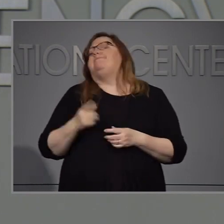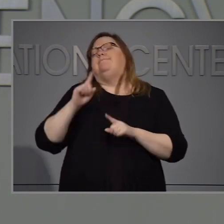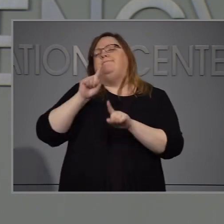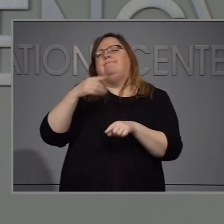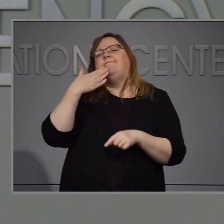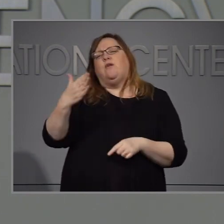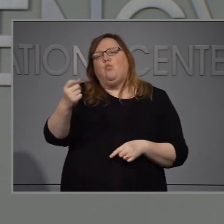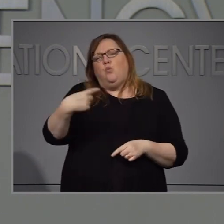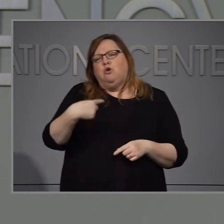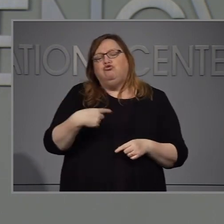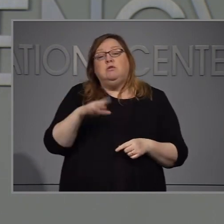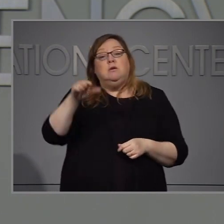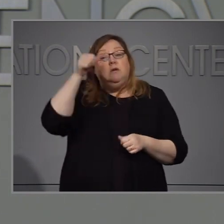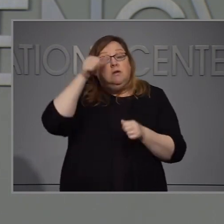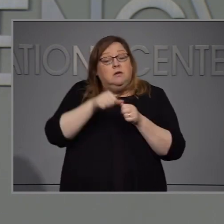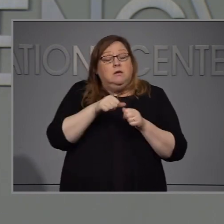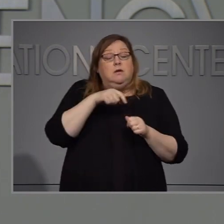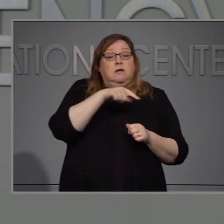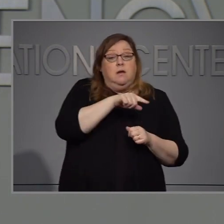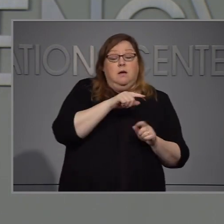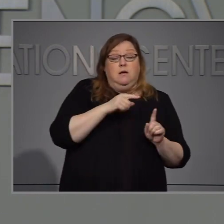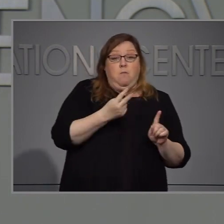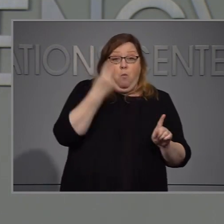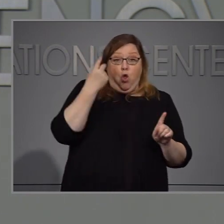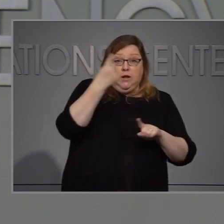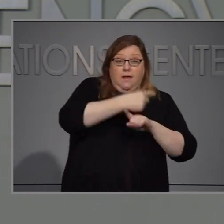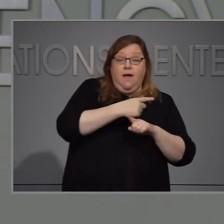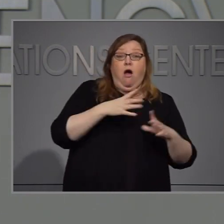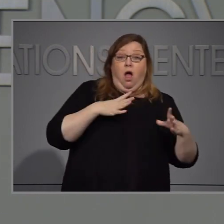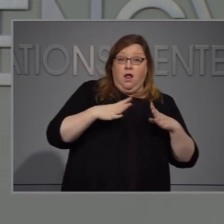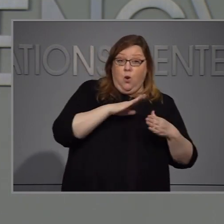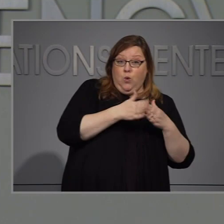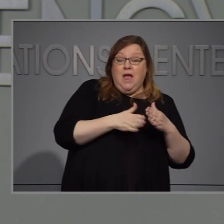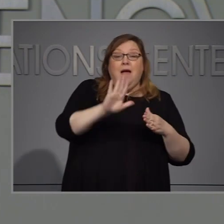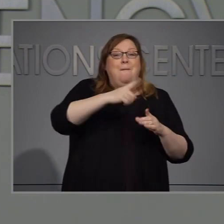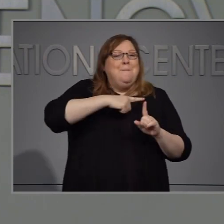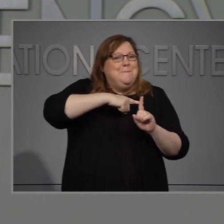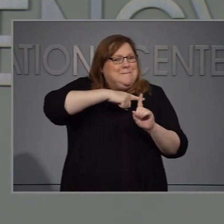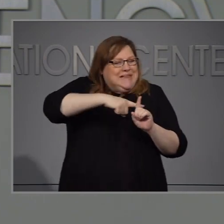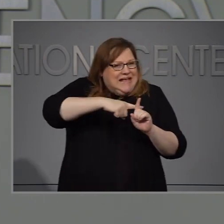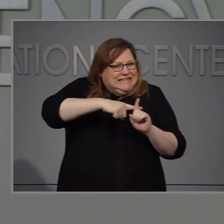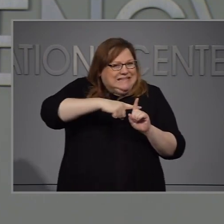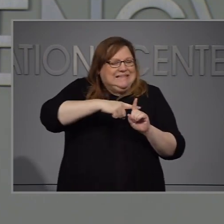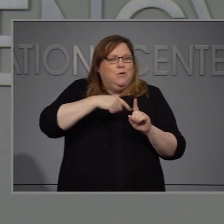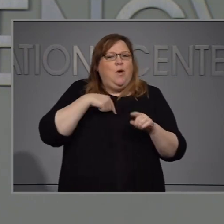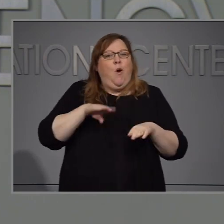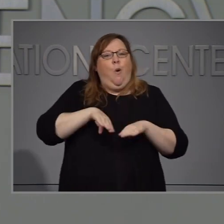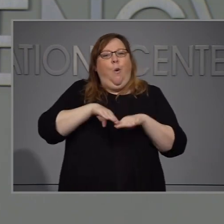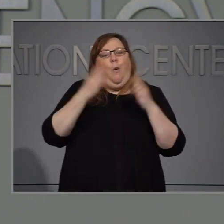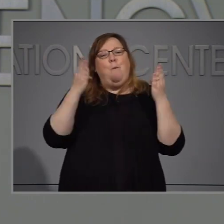fue cuando nosotros empezamos a relajar las restricciones a la paz y de todos cuando nos nos